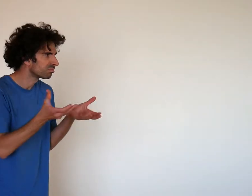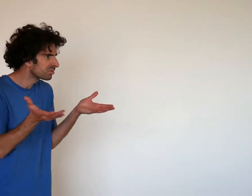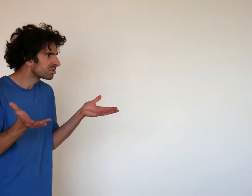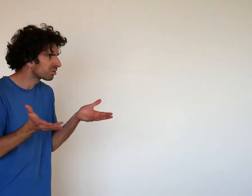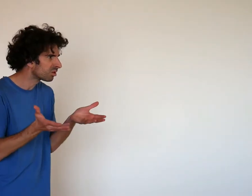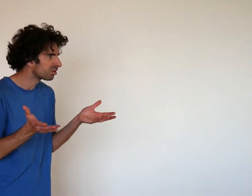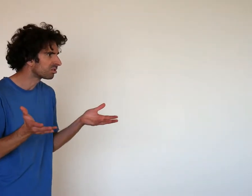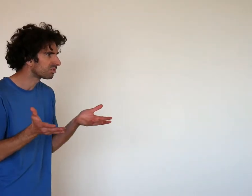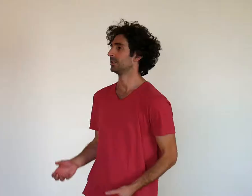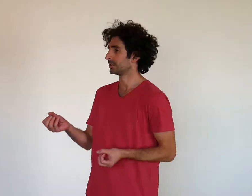C'est quoi ?